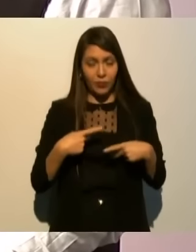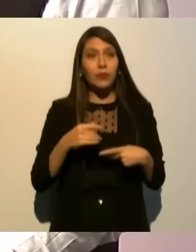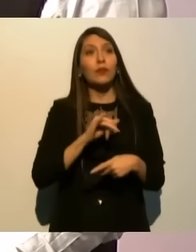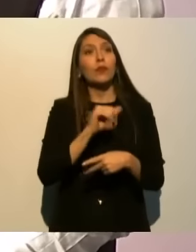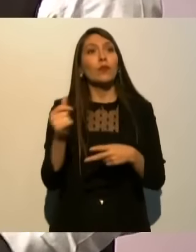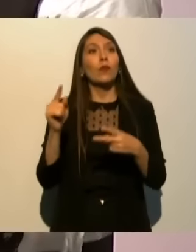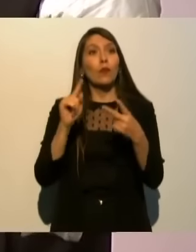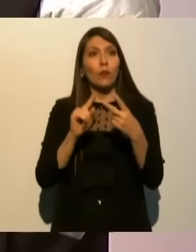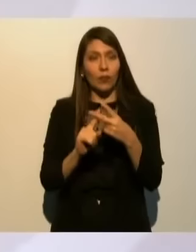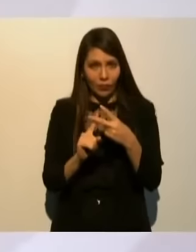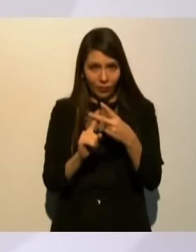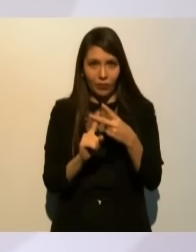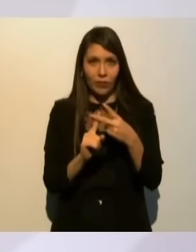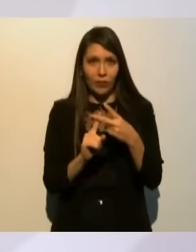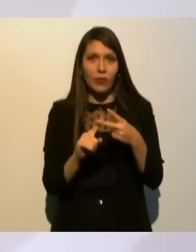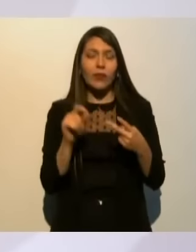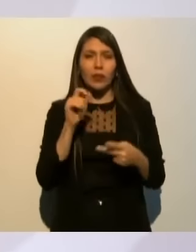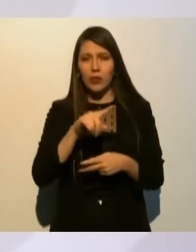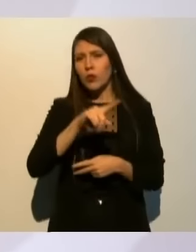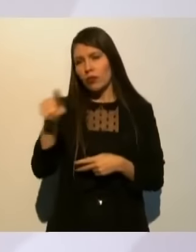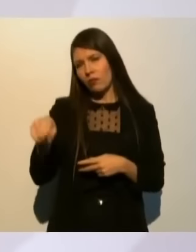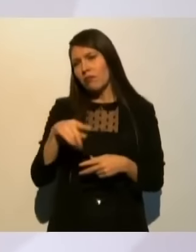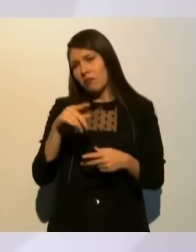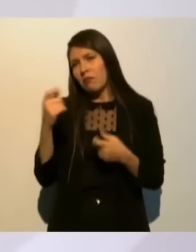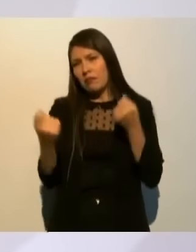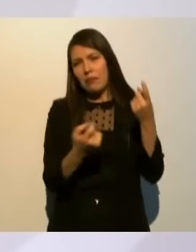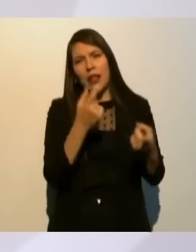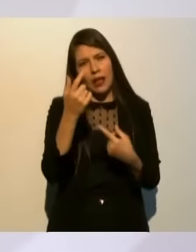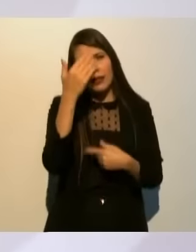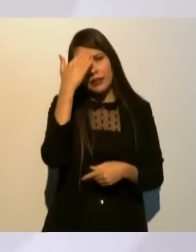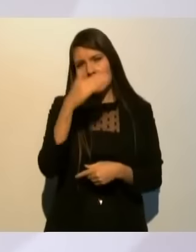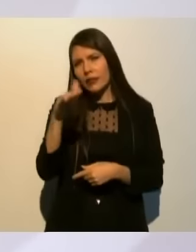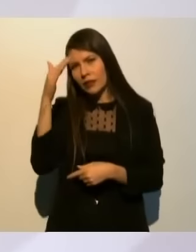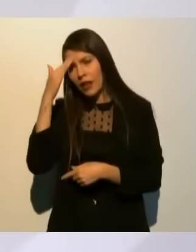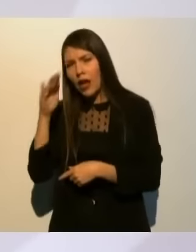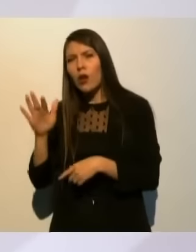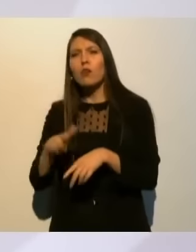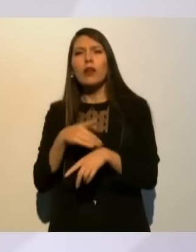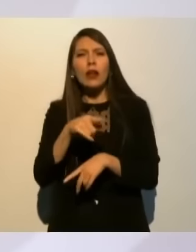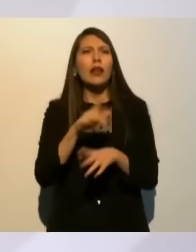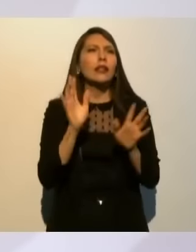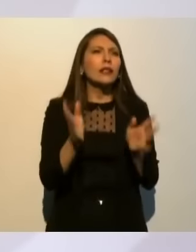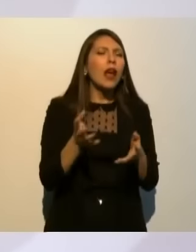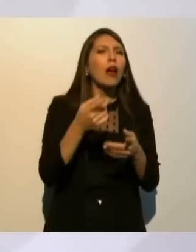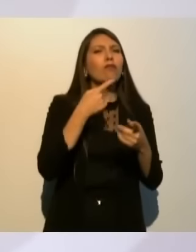como seguramente muchos de ustedes ya saben porque que hemos estado conversando porque hemos estado